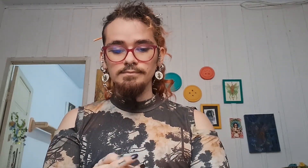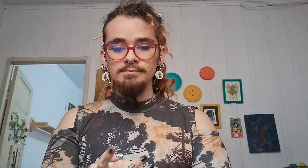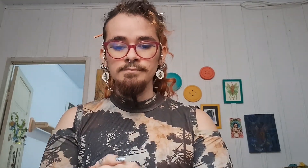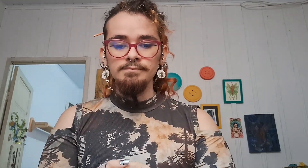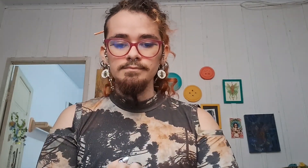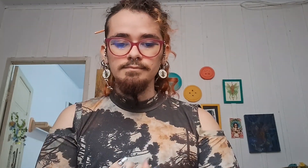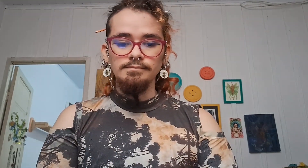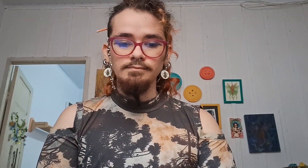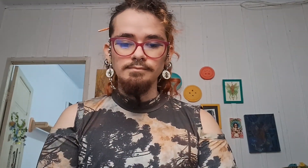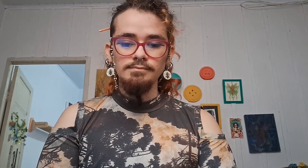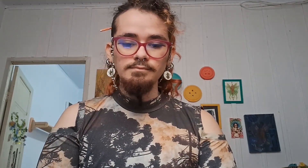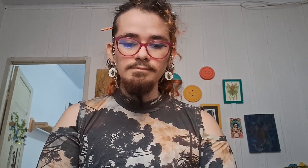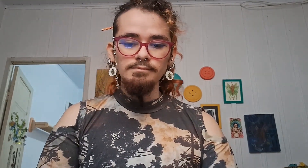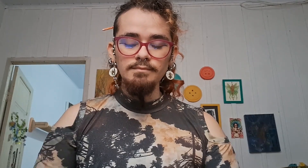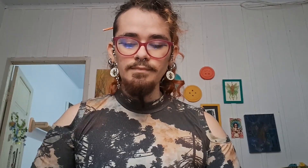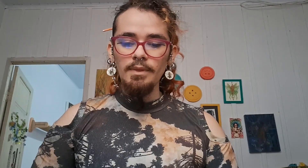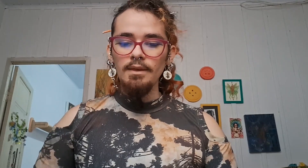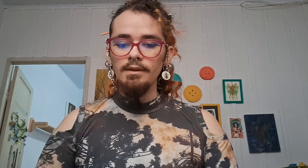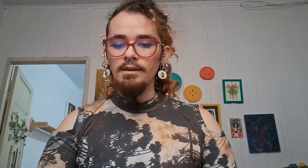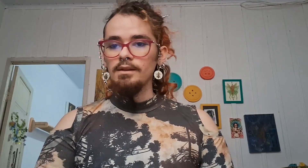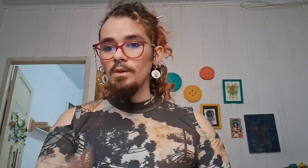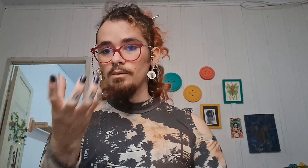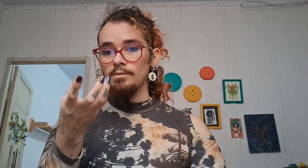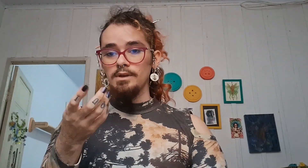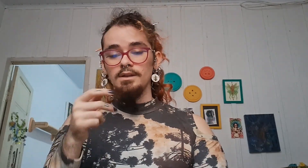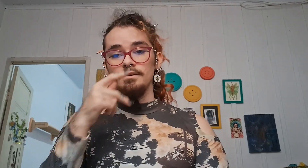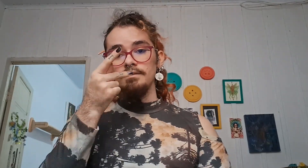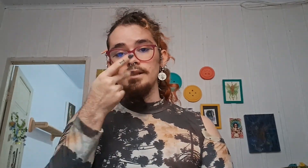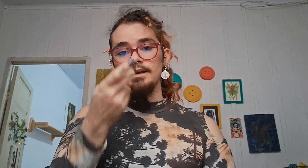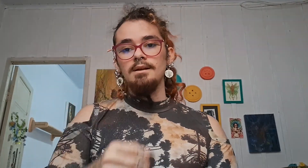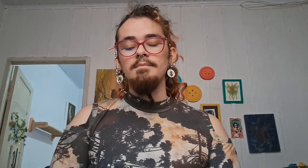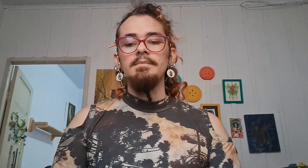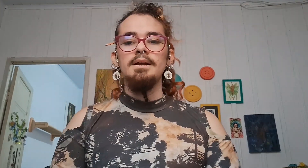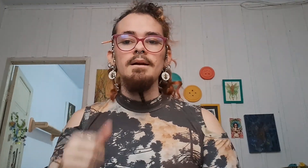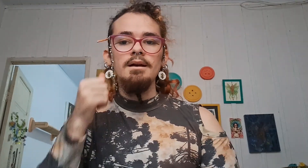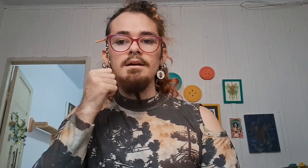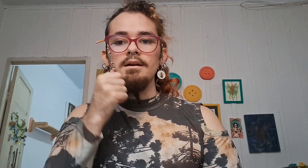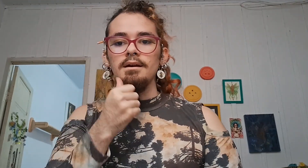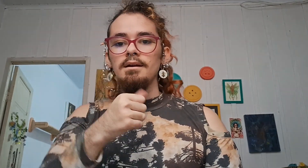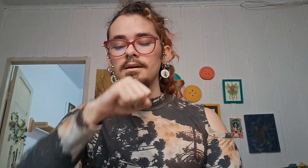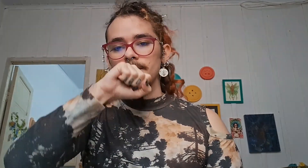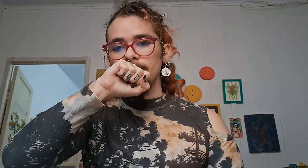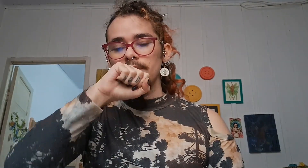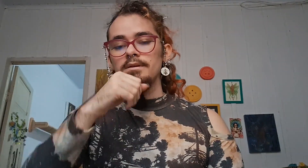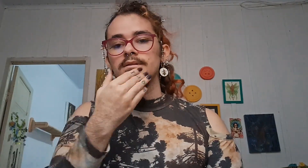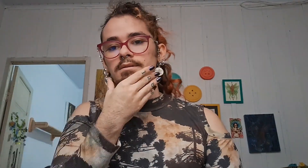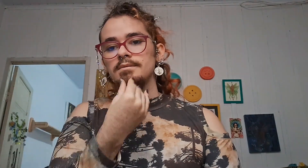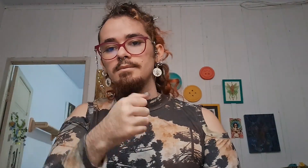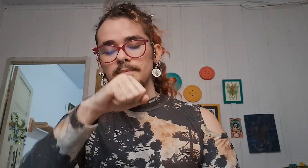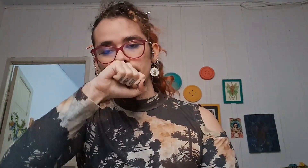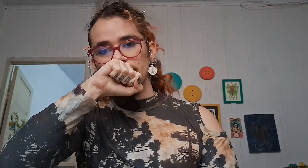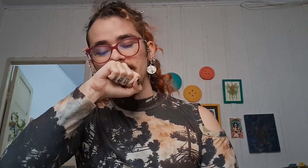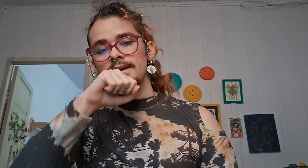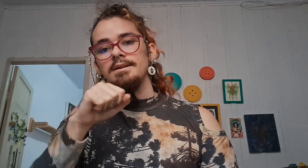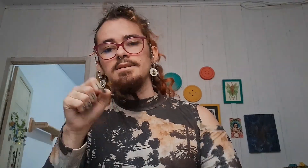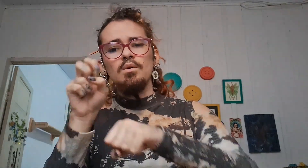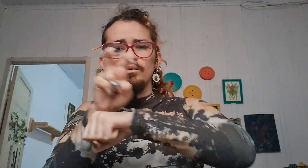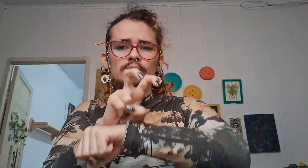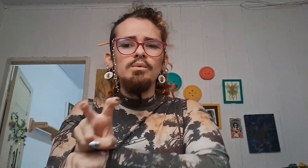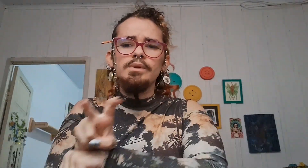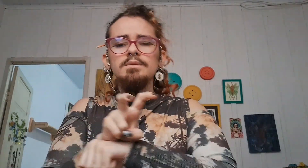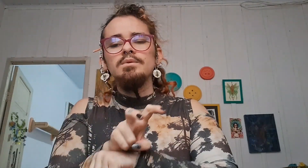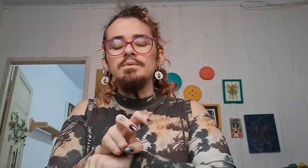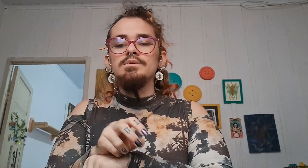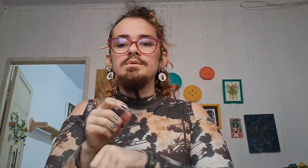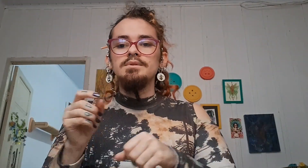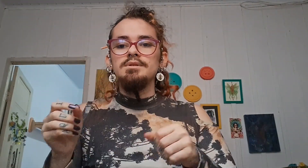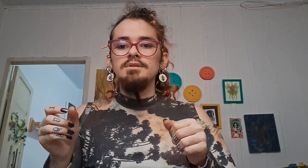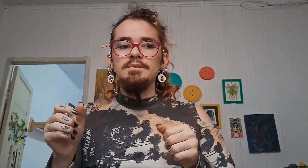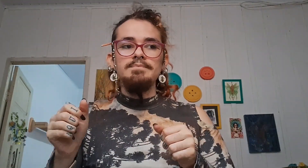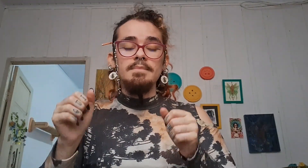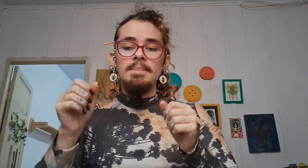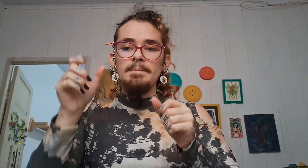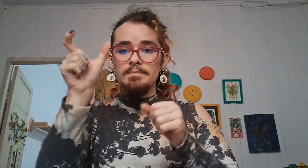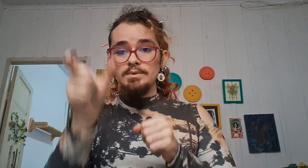quero dizer pra mães, pais, cuidadores